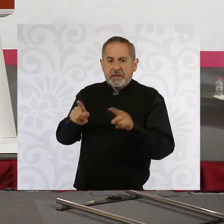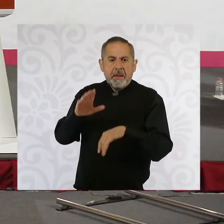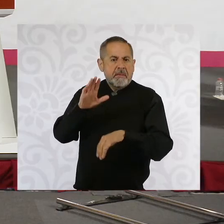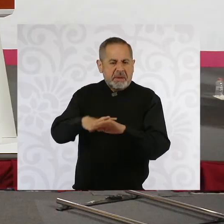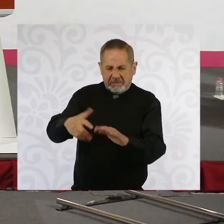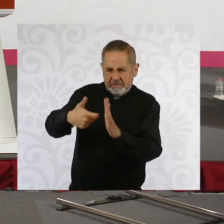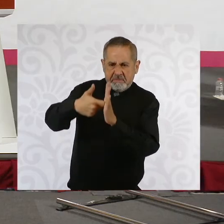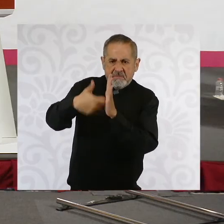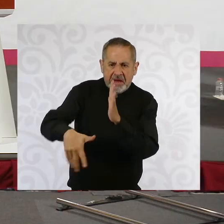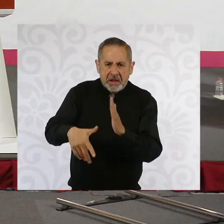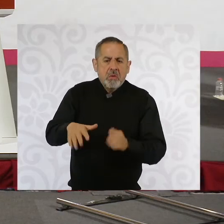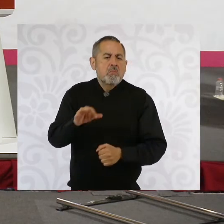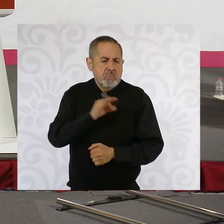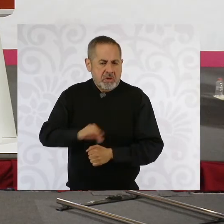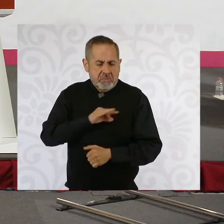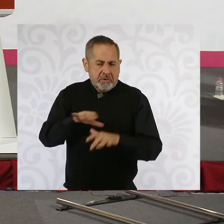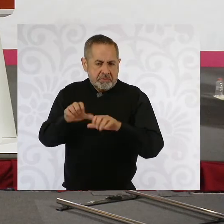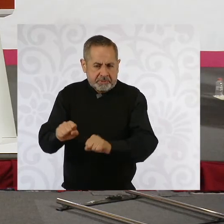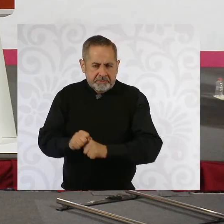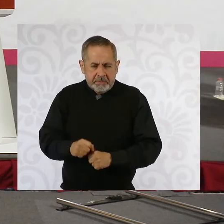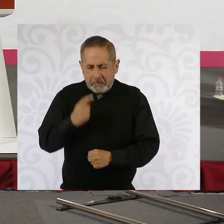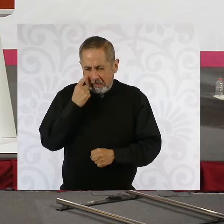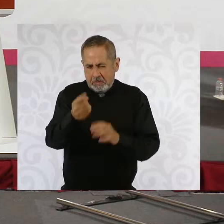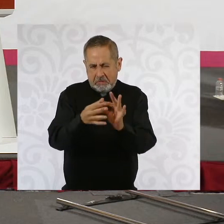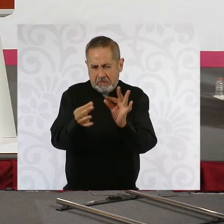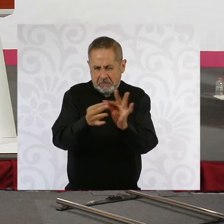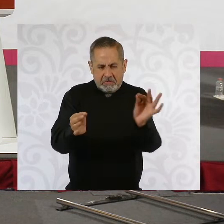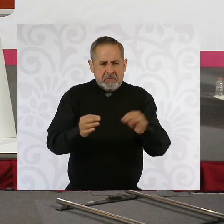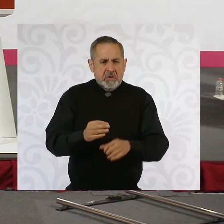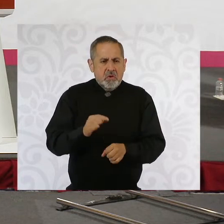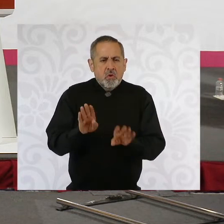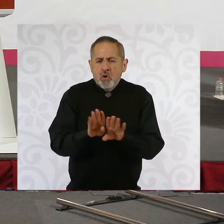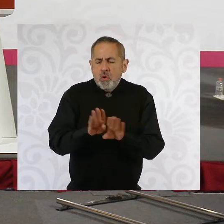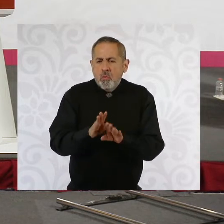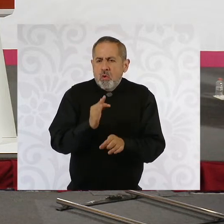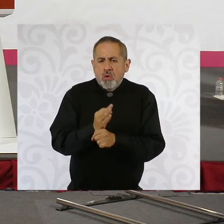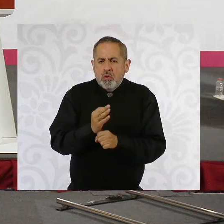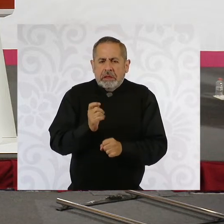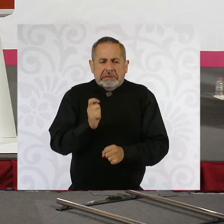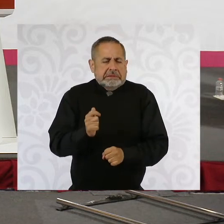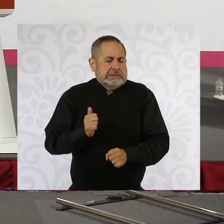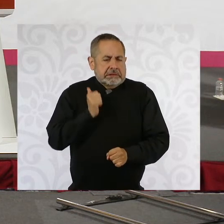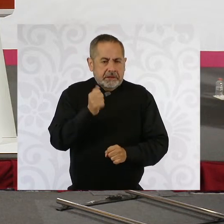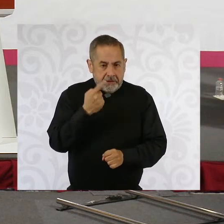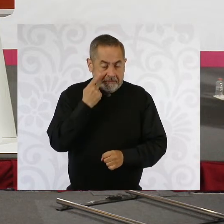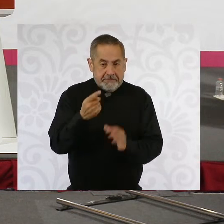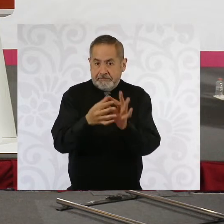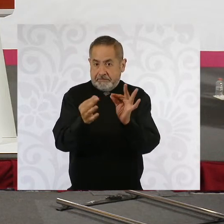poco de contexto de la oportunidad de movilidad urbana en México lo primero es destacar que el